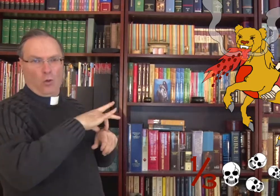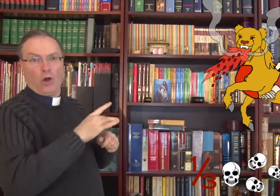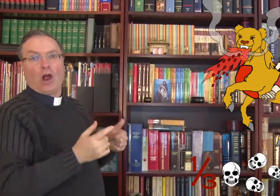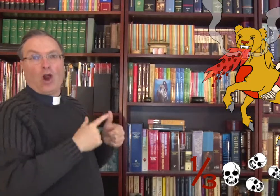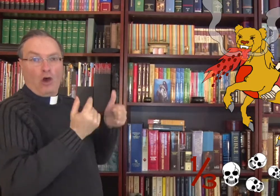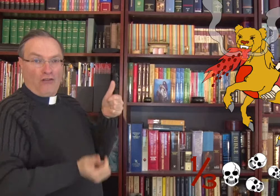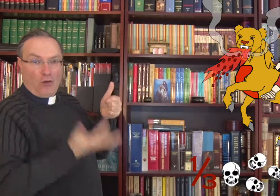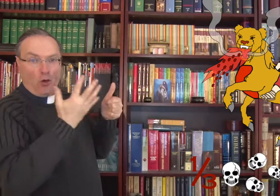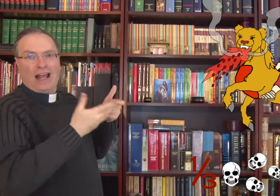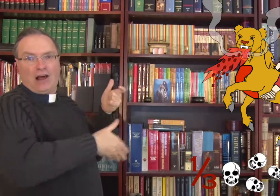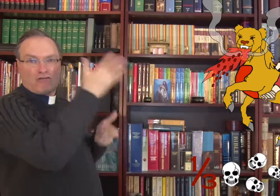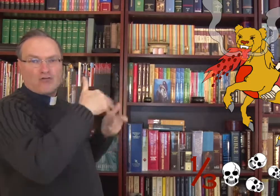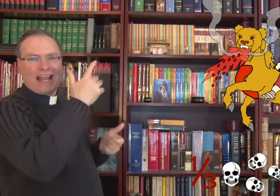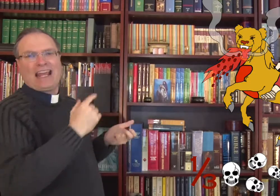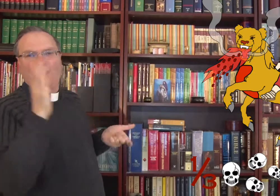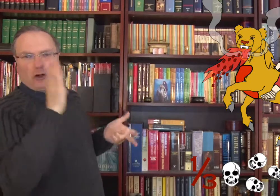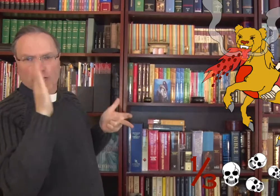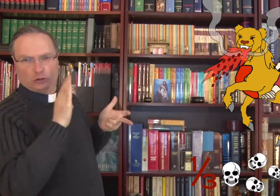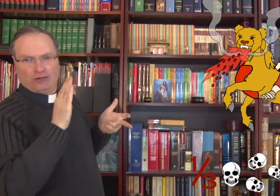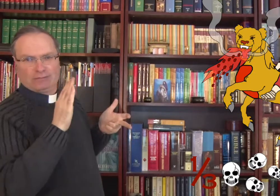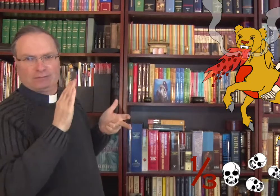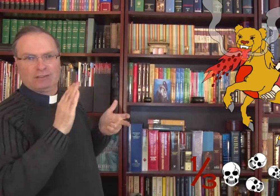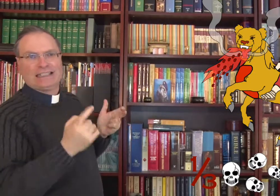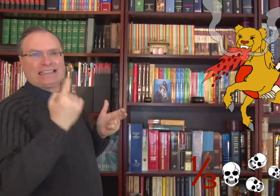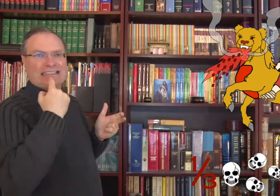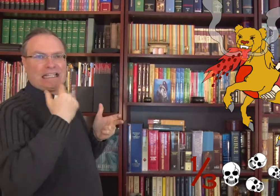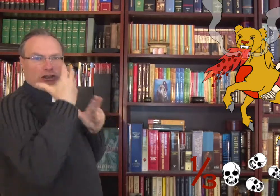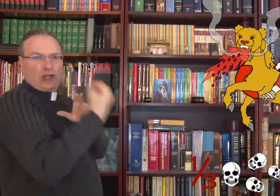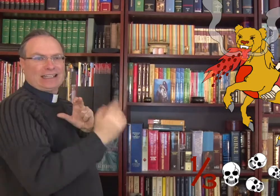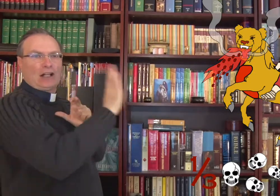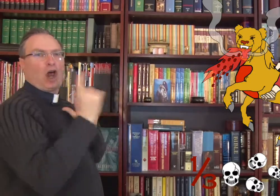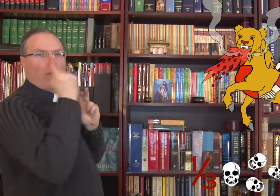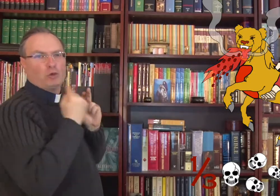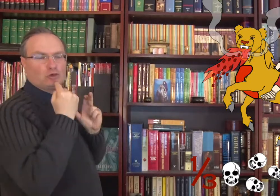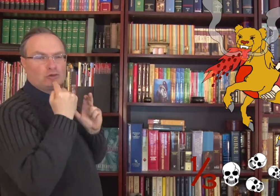le feu, la fumée et le soufre, qui sortaient de leur bouche.